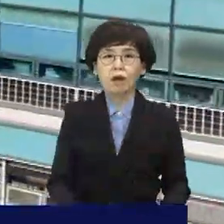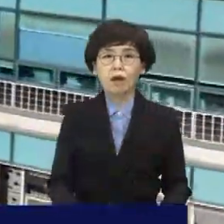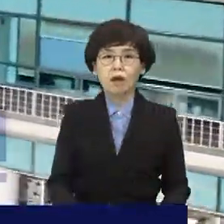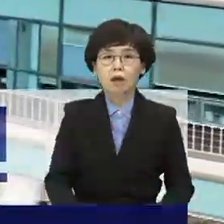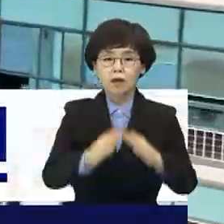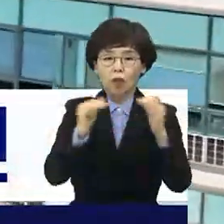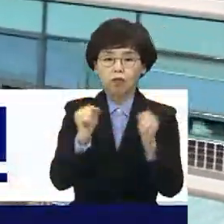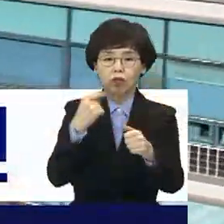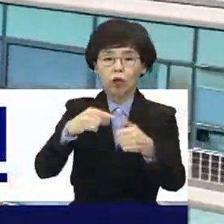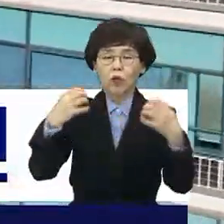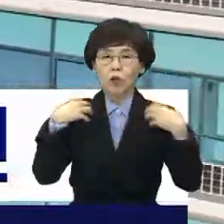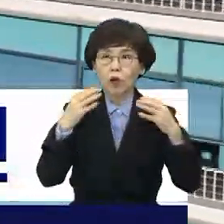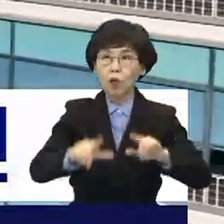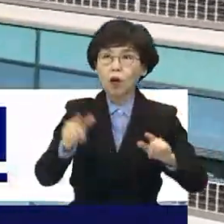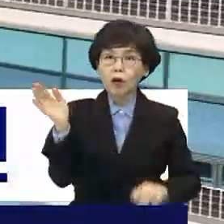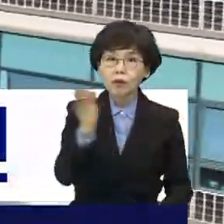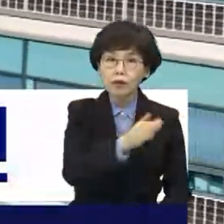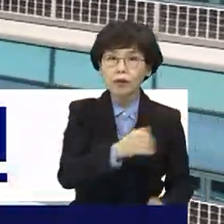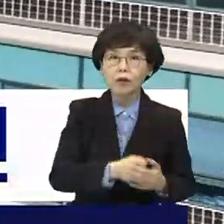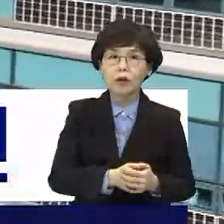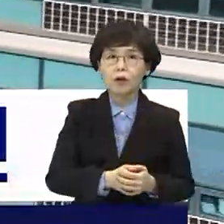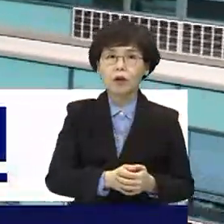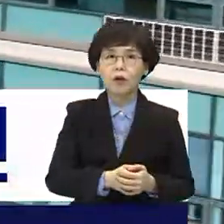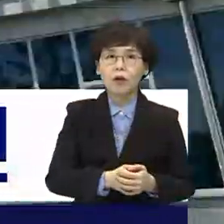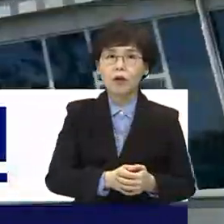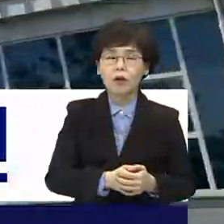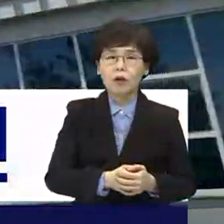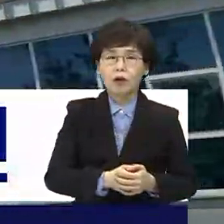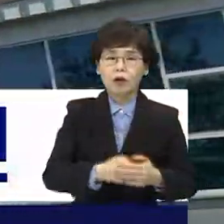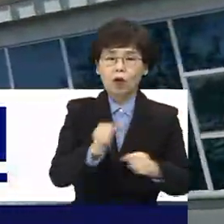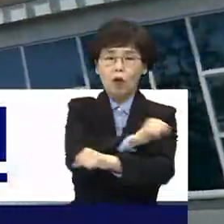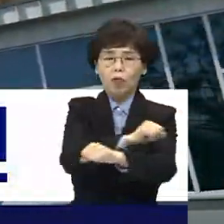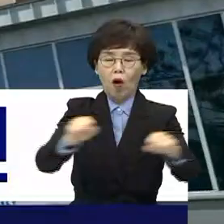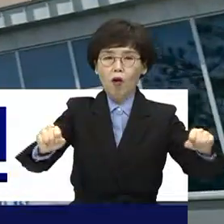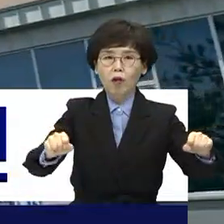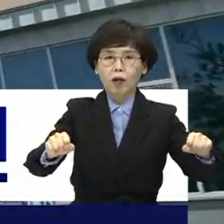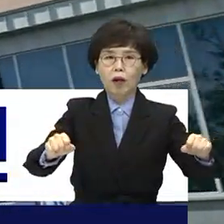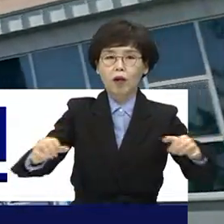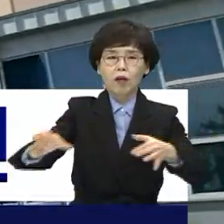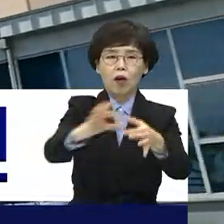전국 교육청은 올해부터 시군 간 경계를 넘는 광역형 어울림 학교로 사업을 확대한다는 계획입니다.